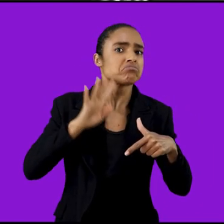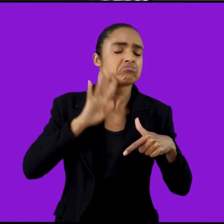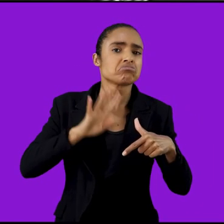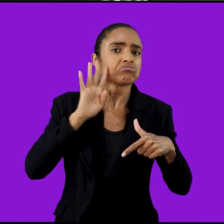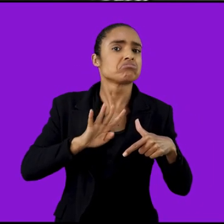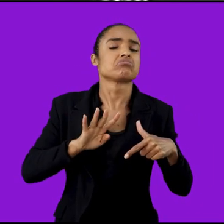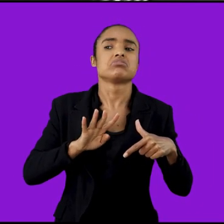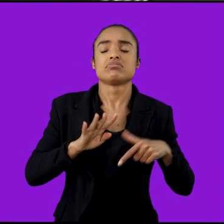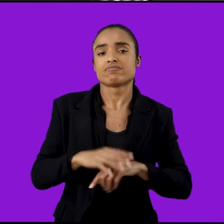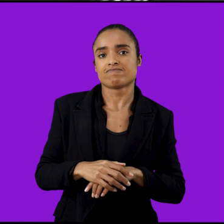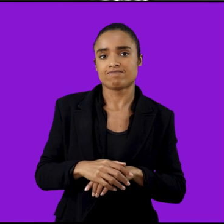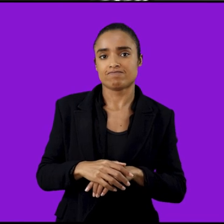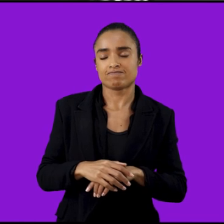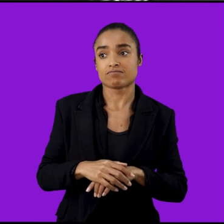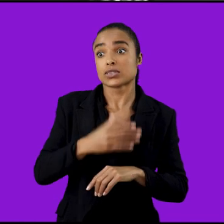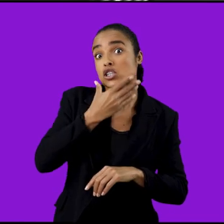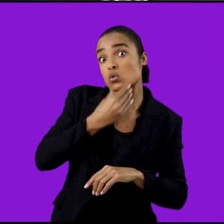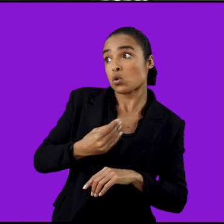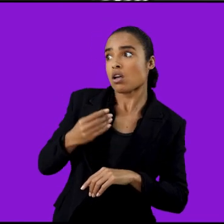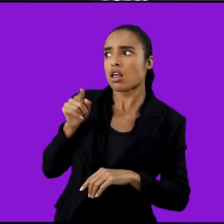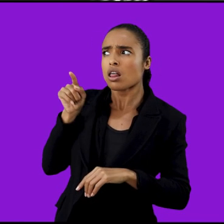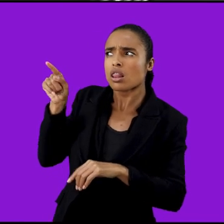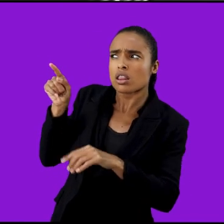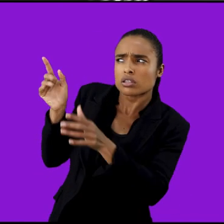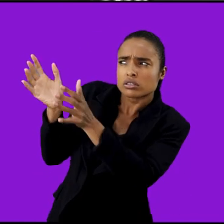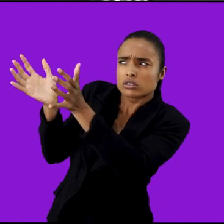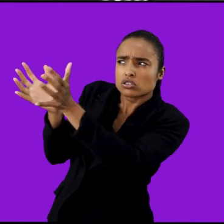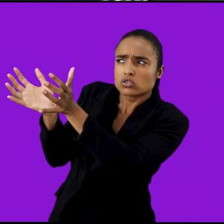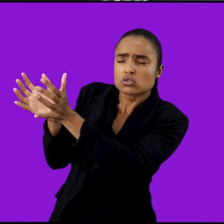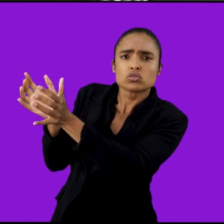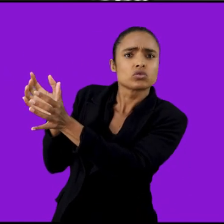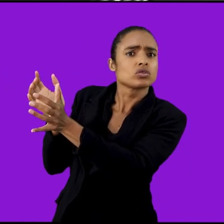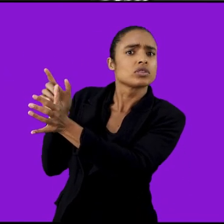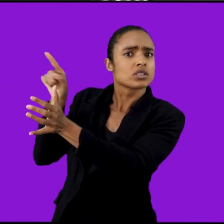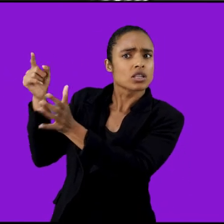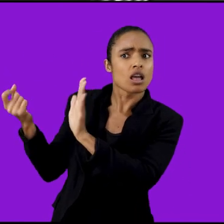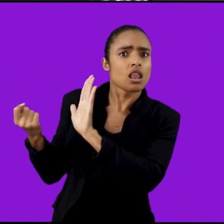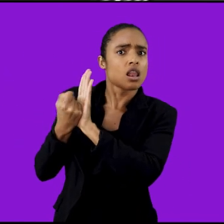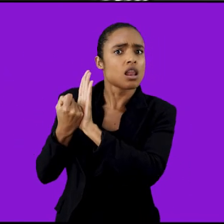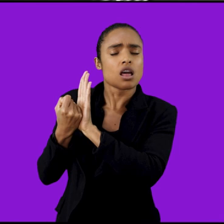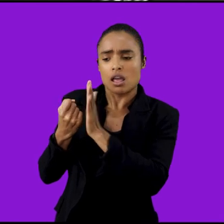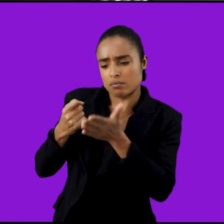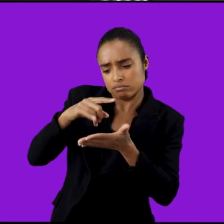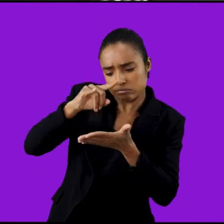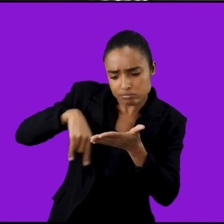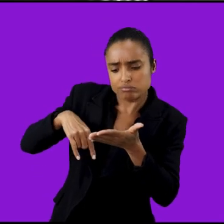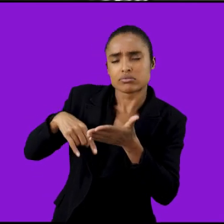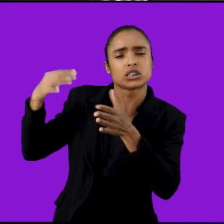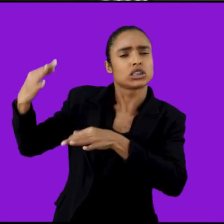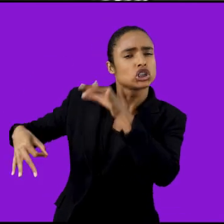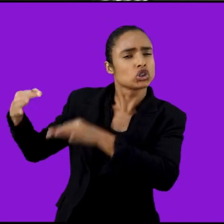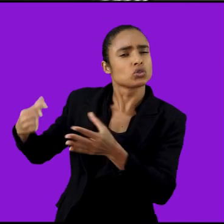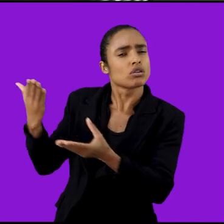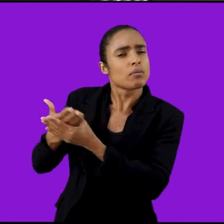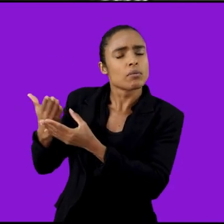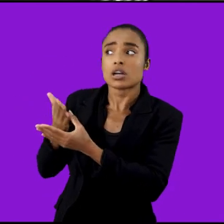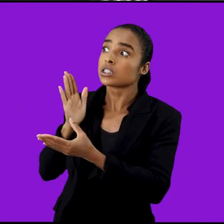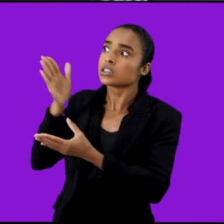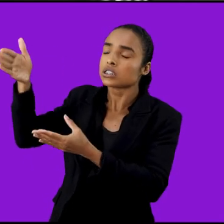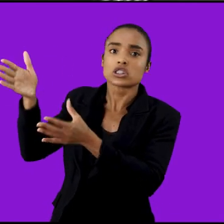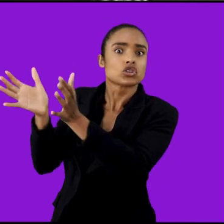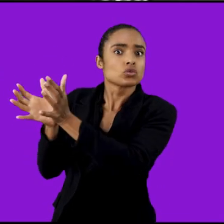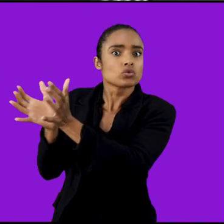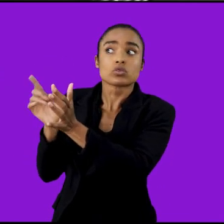trabalho aonde eles iam na comunidade, ajudavam eles a registrar aquela padronagem e a arte